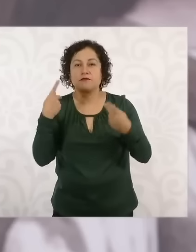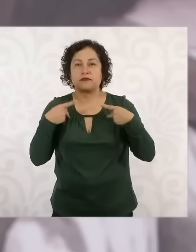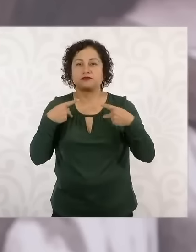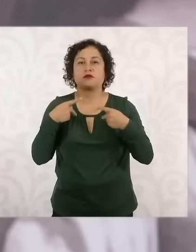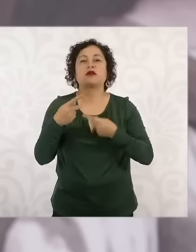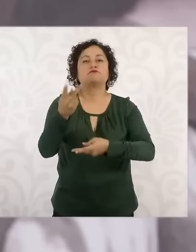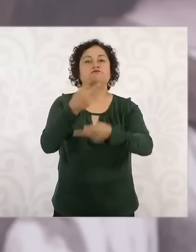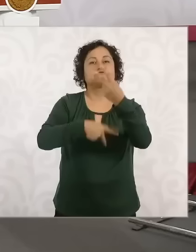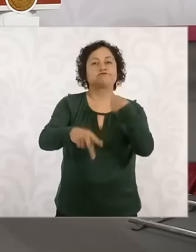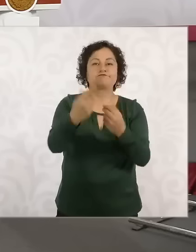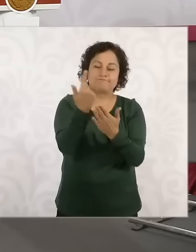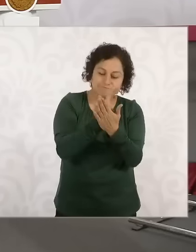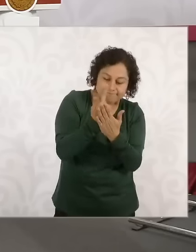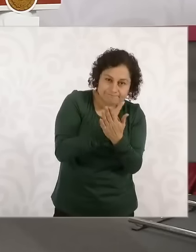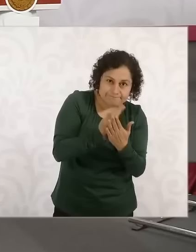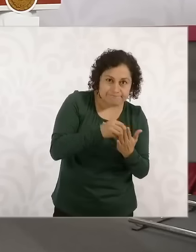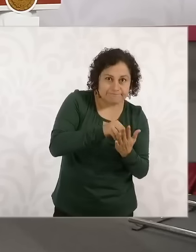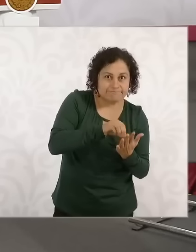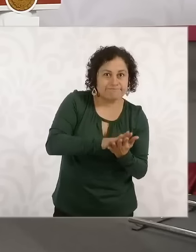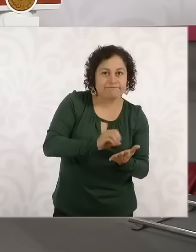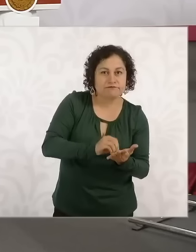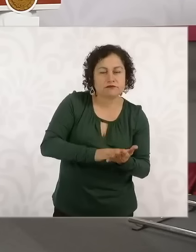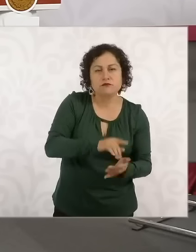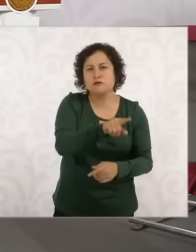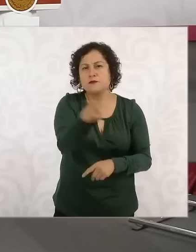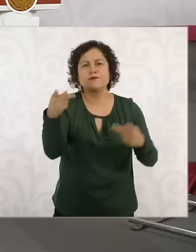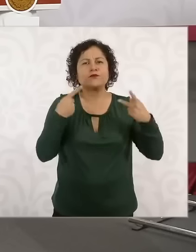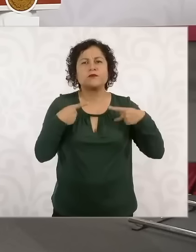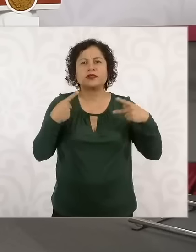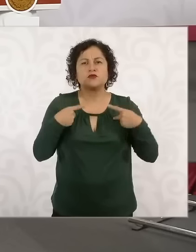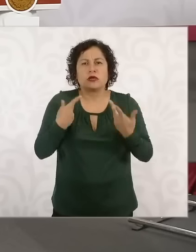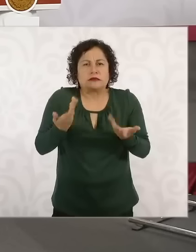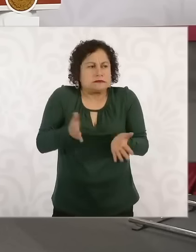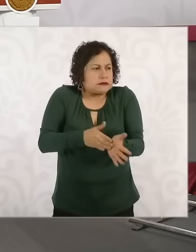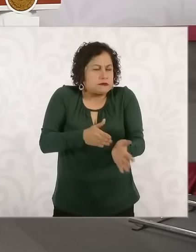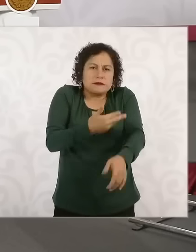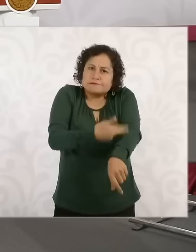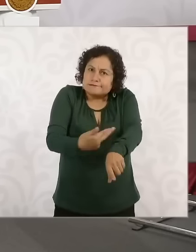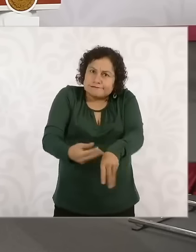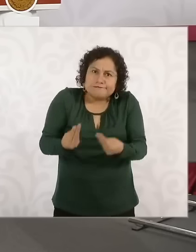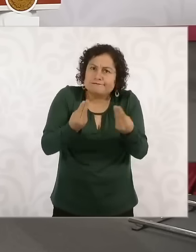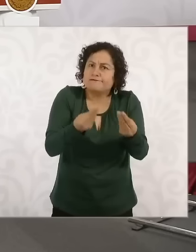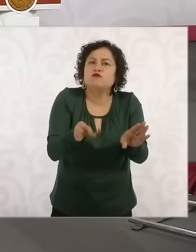¿qué tenemos que llevar para hacer este registro? Esto es muy importante. El acta de nacimiento con